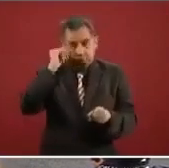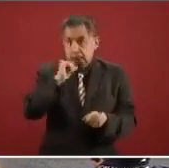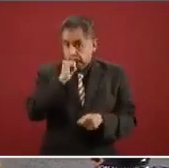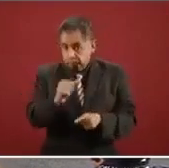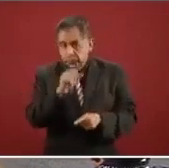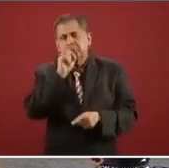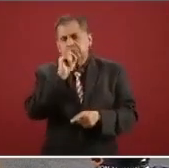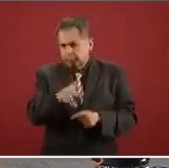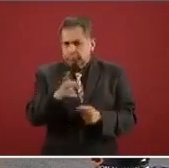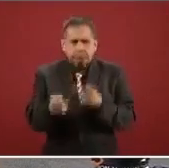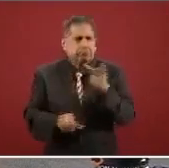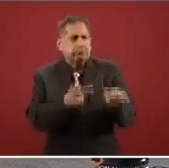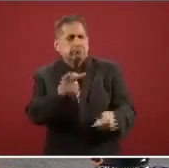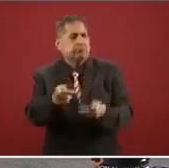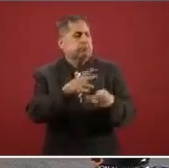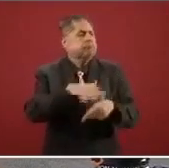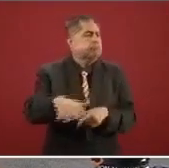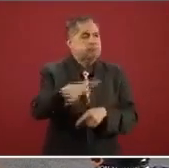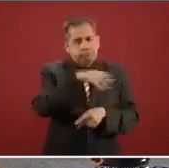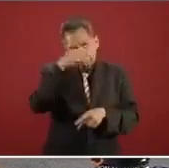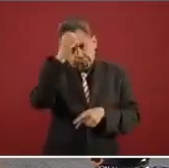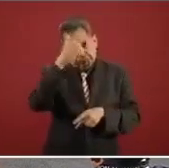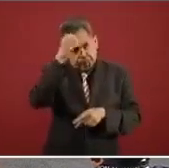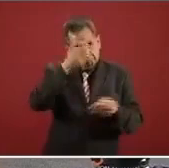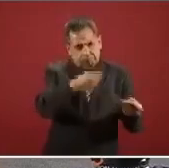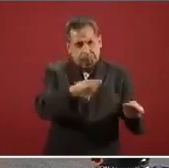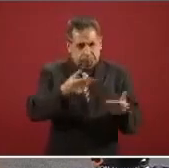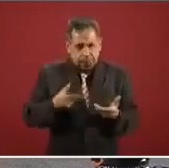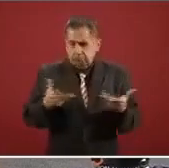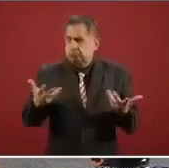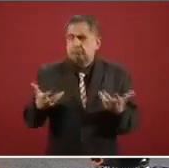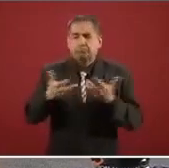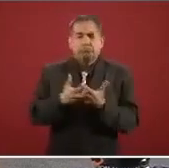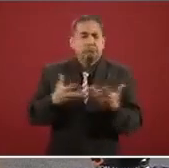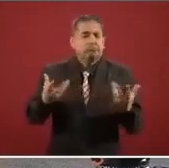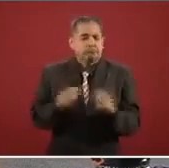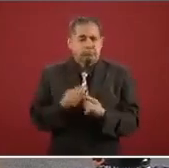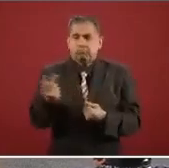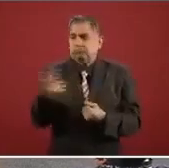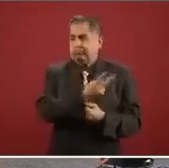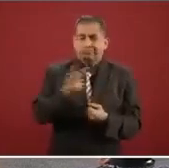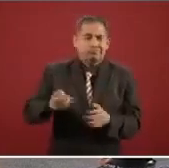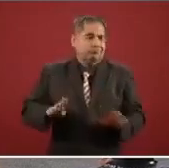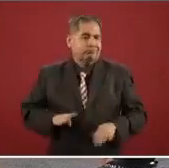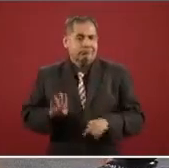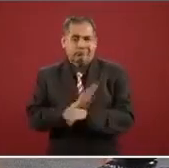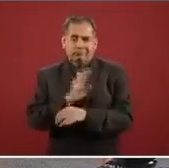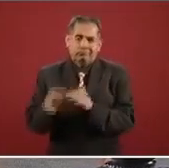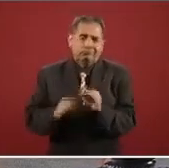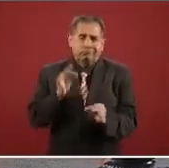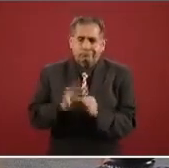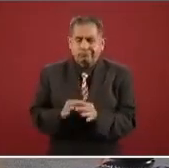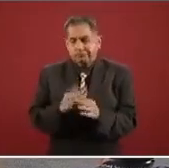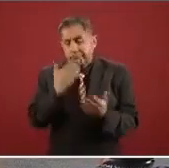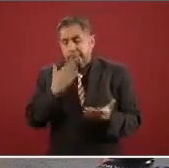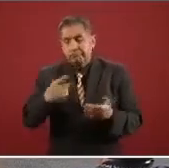de las comunidades indígenas y que en un momento dado se podrían ver beneficiados o no de este proyecto según lo considerara.